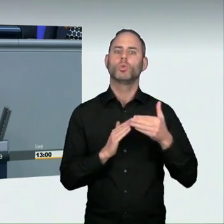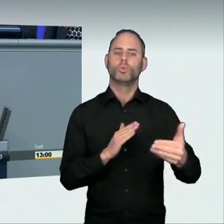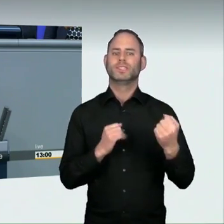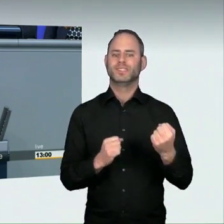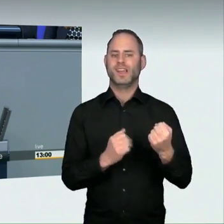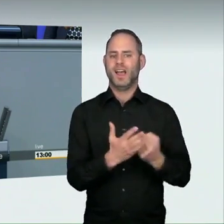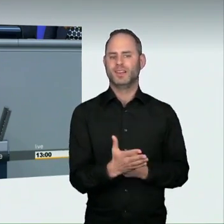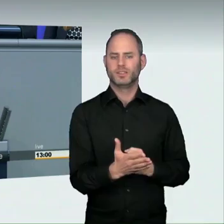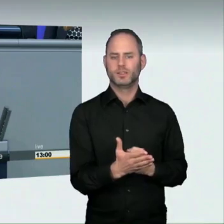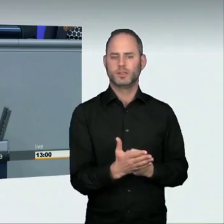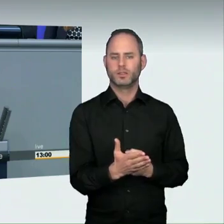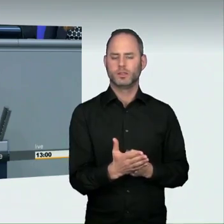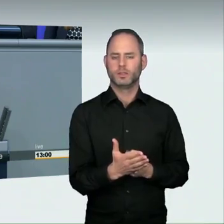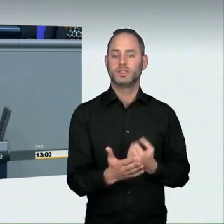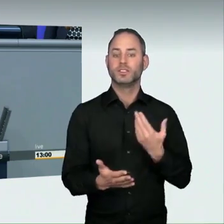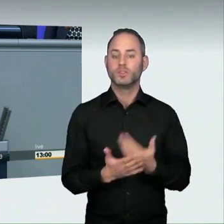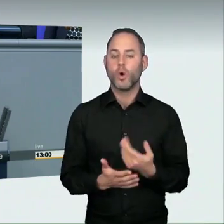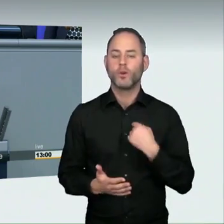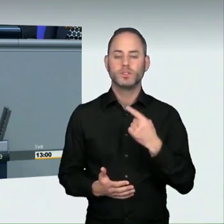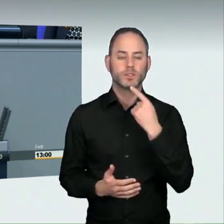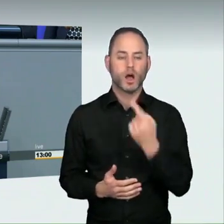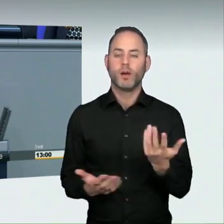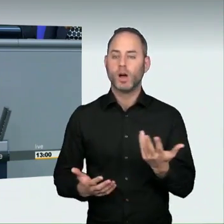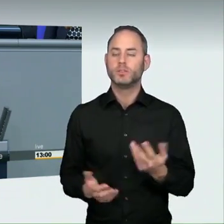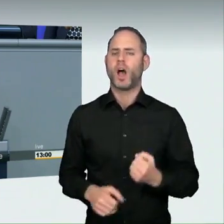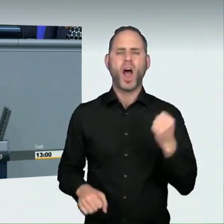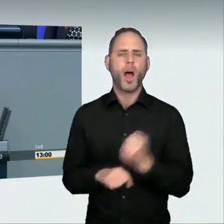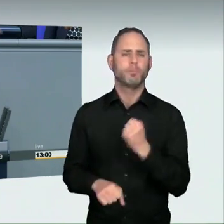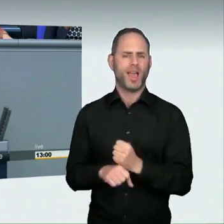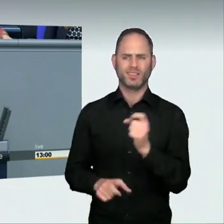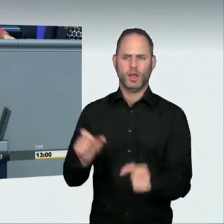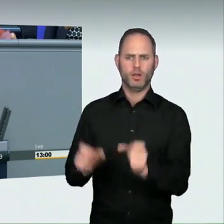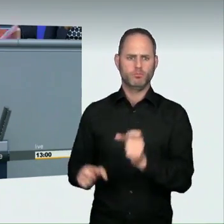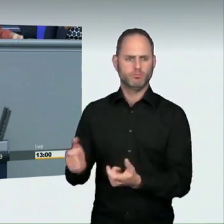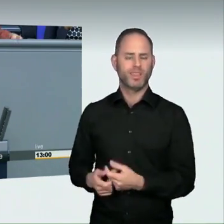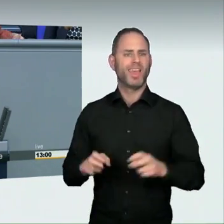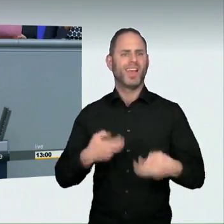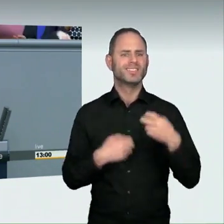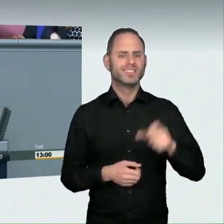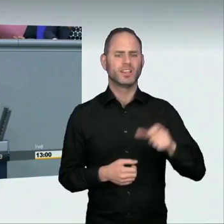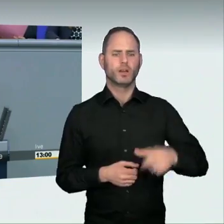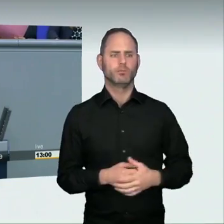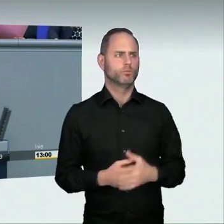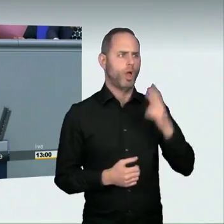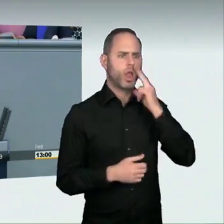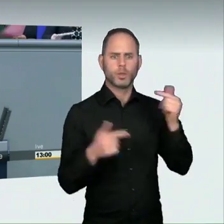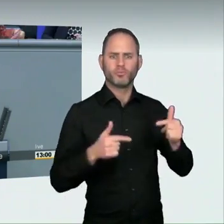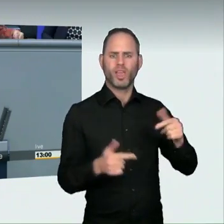eine Person also, die nicht viel Geld hat, soll, wenn sie zu viel Miete zahlt, nicht einen Auskunftsanspruch haben, der sofort gilt.